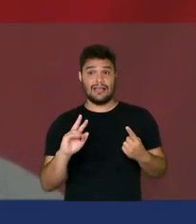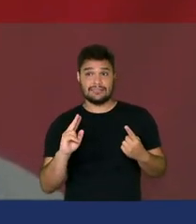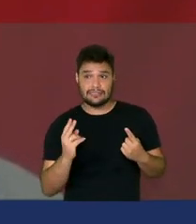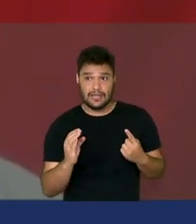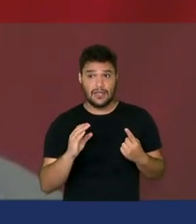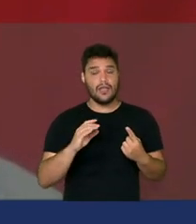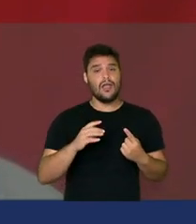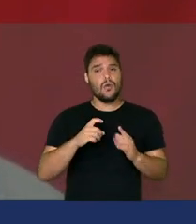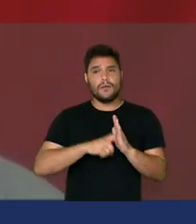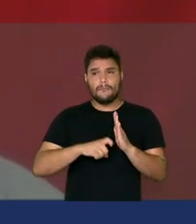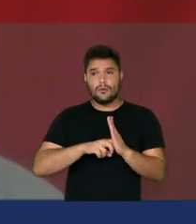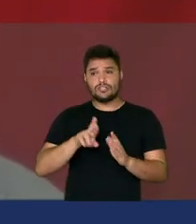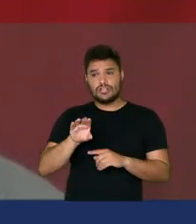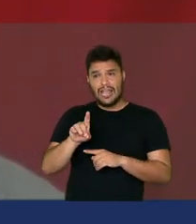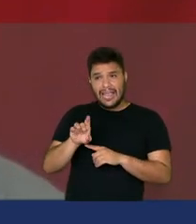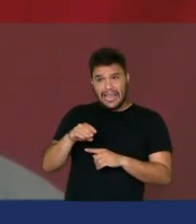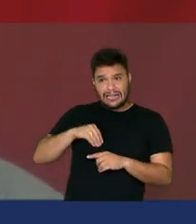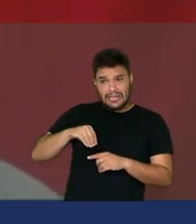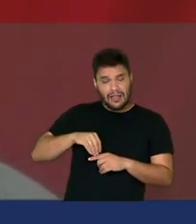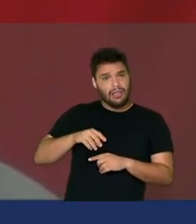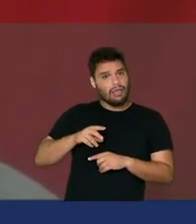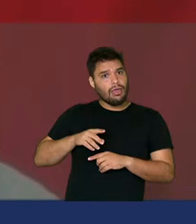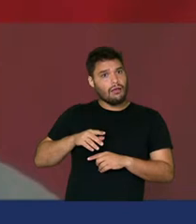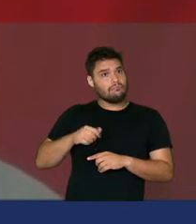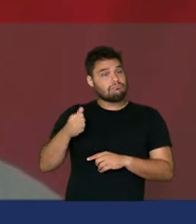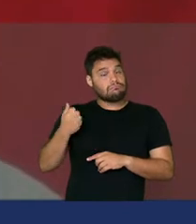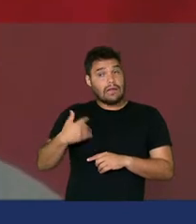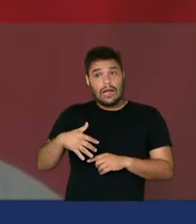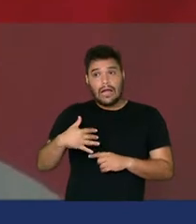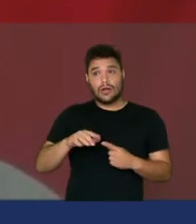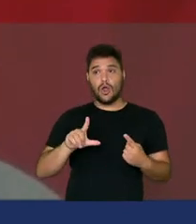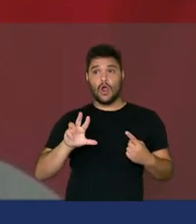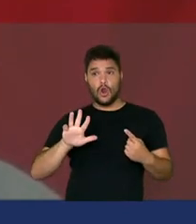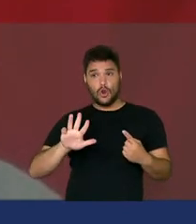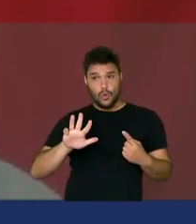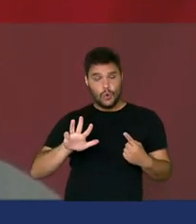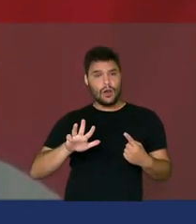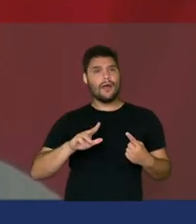FALANDO HENRIQUE GOVERNOU O PAÍS, NO IMPOSTO DE RENDA CONTINUA COMENDO O BRASILEIRO. O LULA GOVERNOU O PAÍS, O